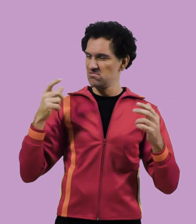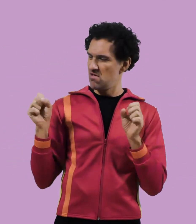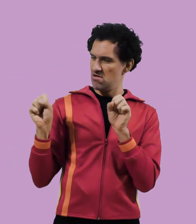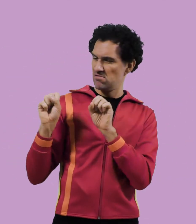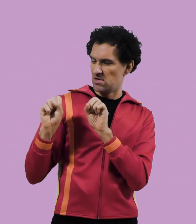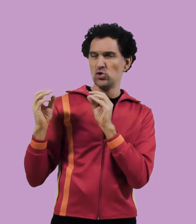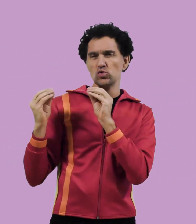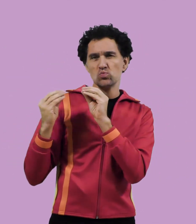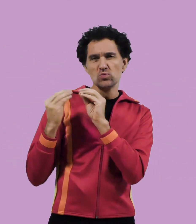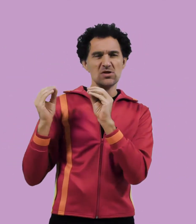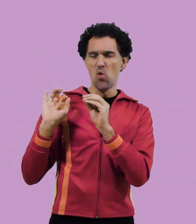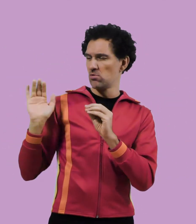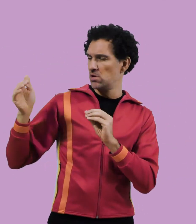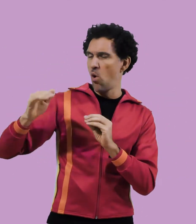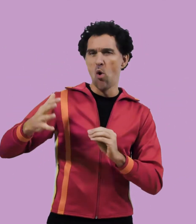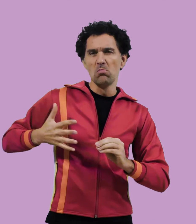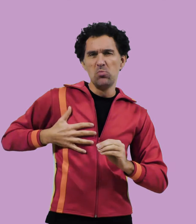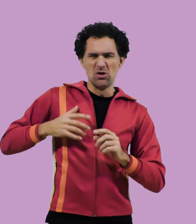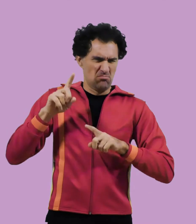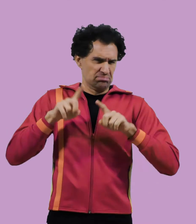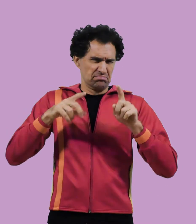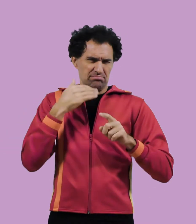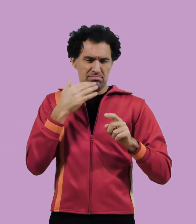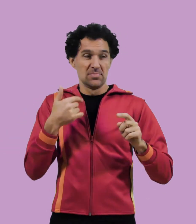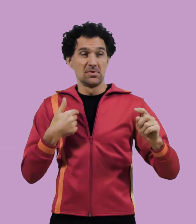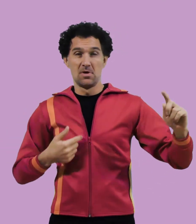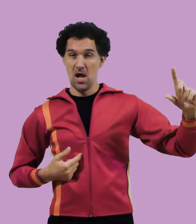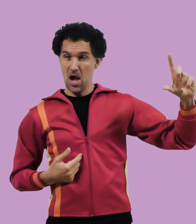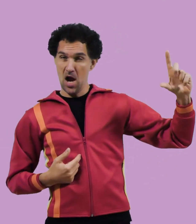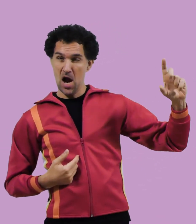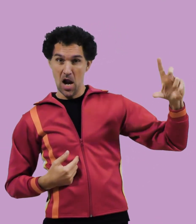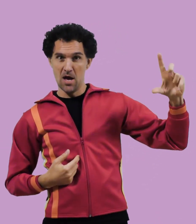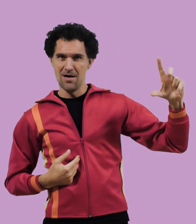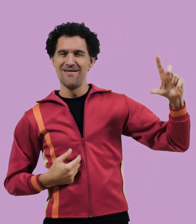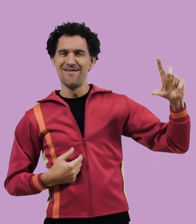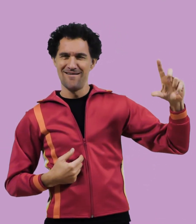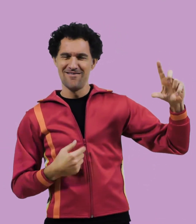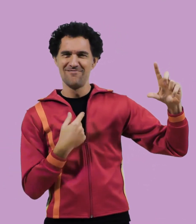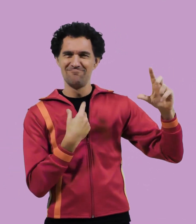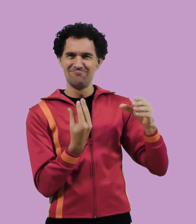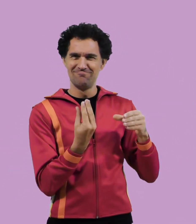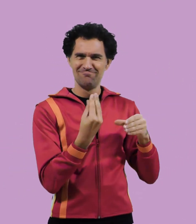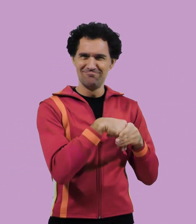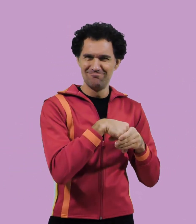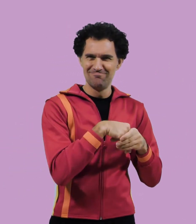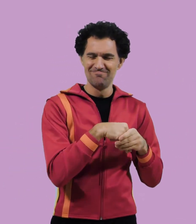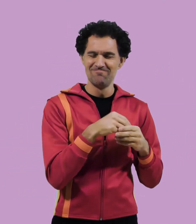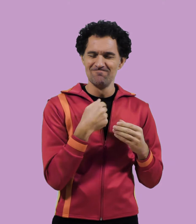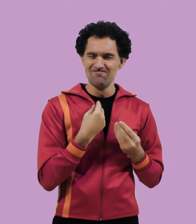Wir küssen uns, fassen uns an, ich berühre zB ihre Brust. Davon mache ich ein Foto oder Video und speichere es.